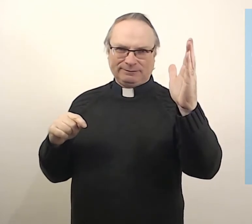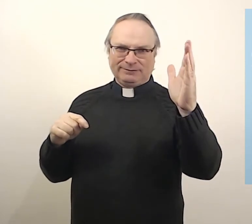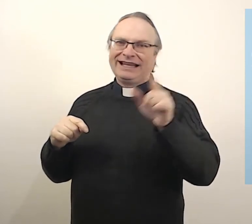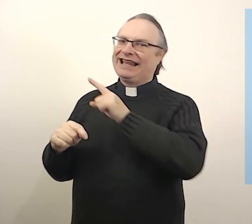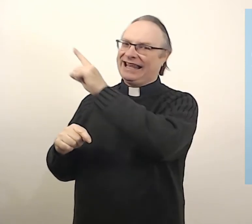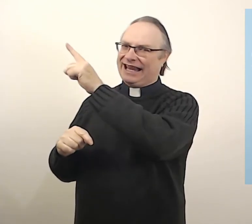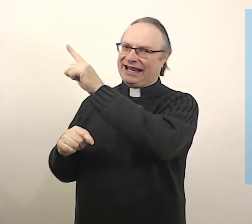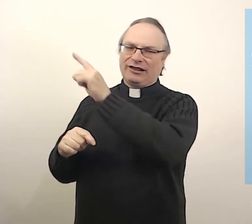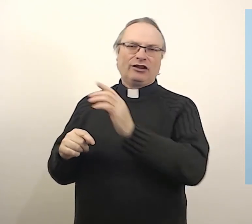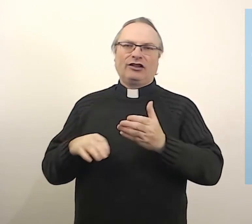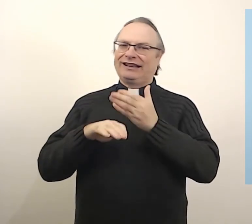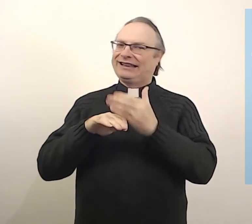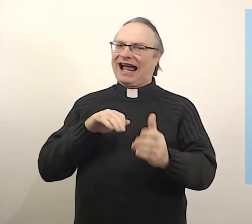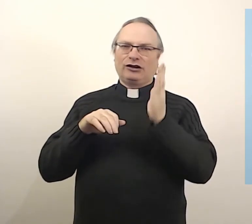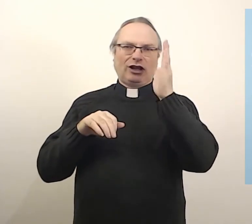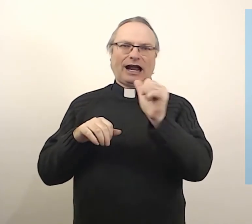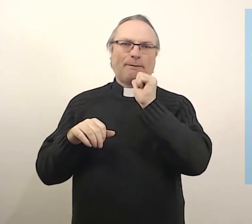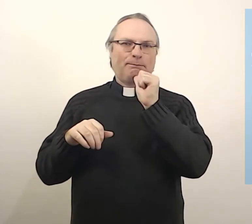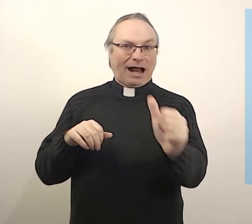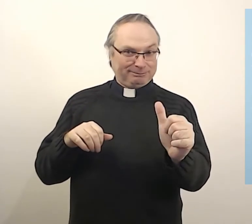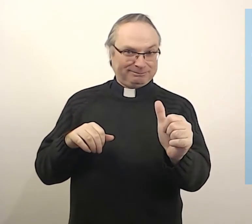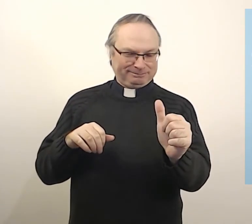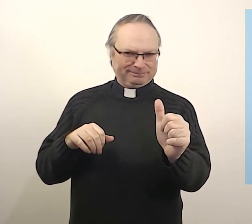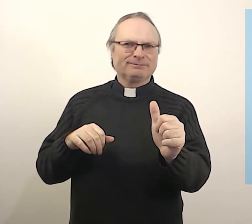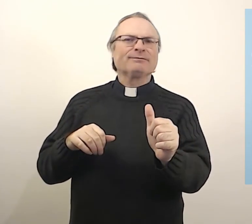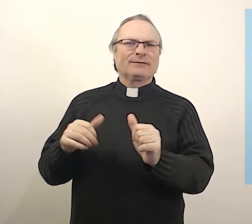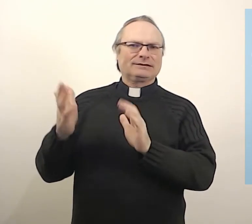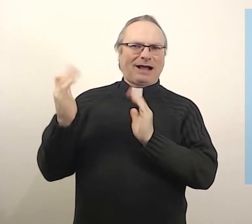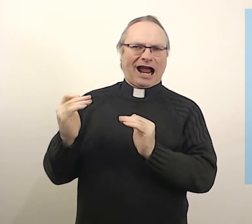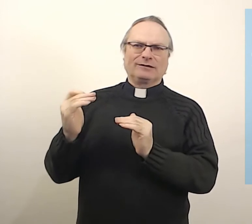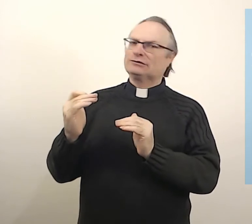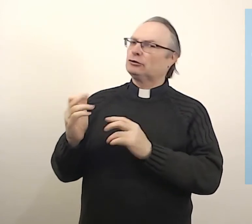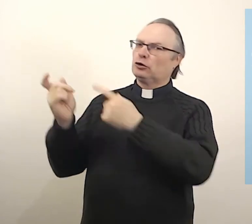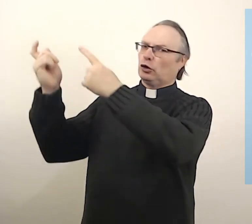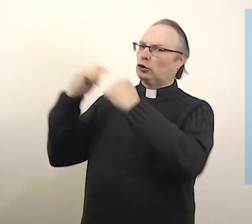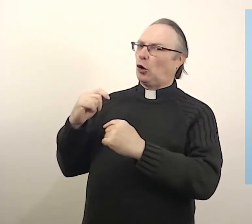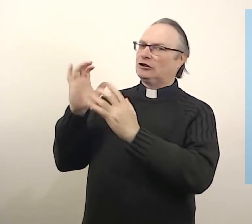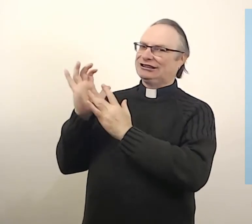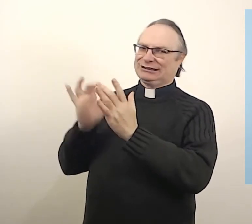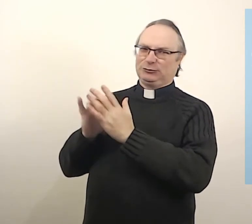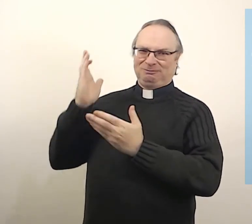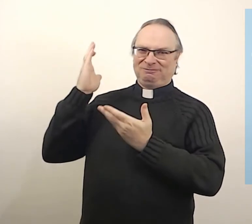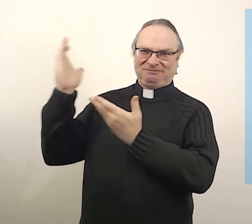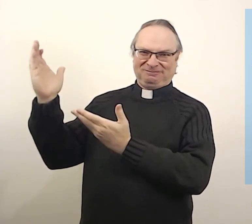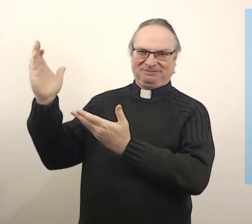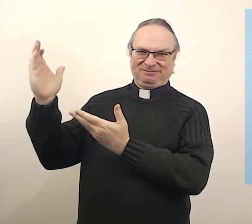il ne tardera pas. Espérance du retour de Jésus.